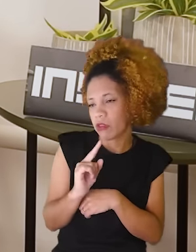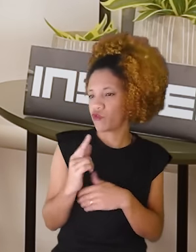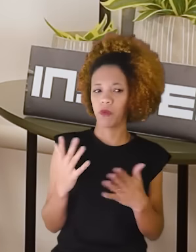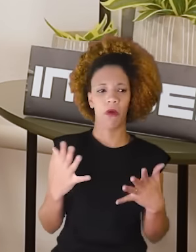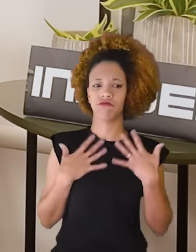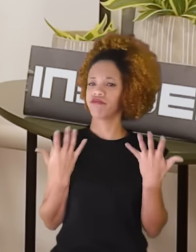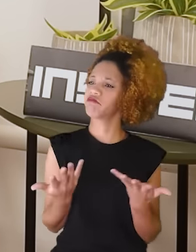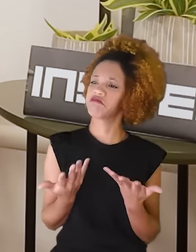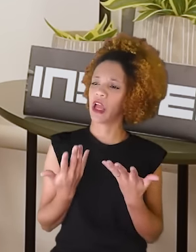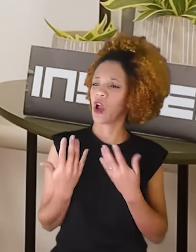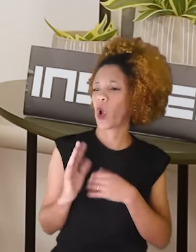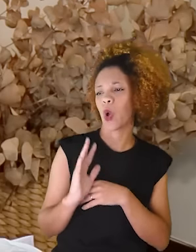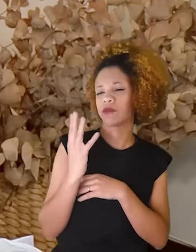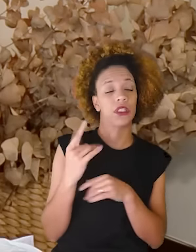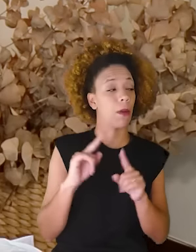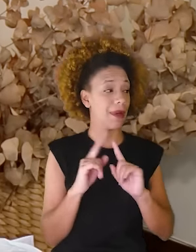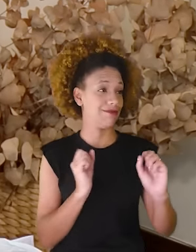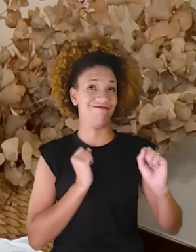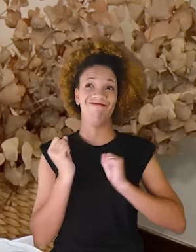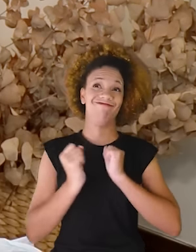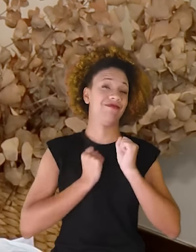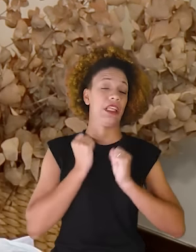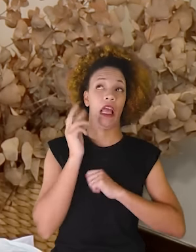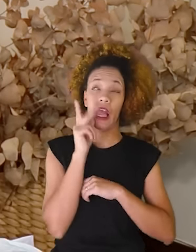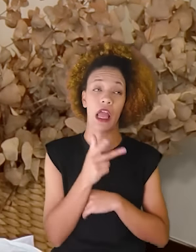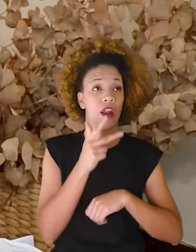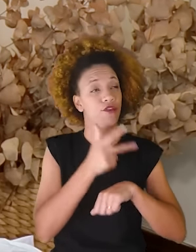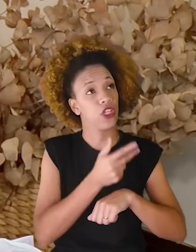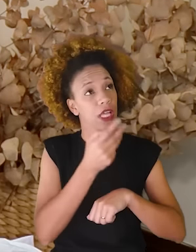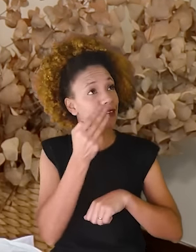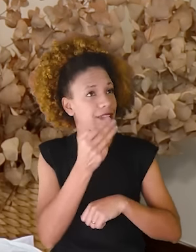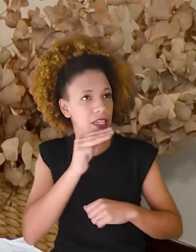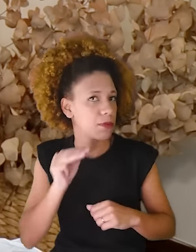caiu no meu colo e eu mas você fica pilhado tipo assim [ __ ] o vídeo anterior deu 3 milhões esse